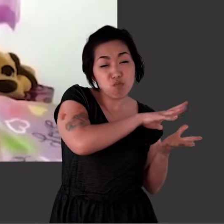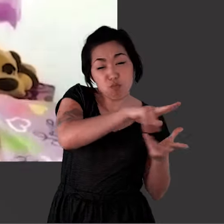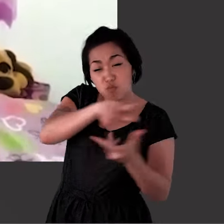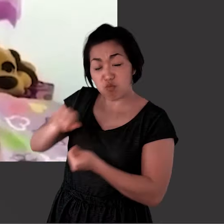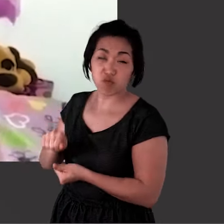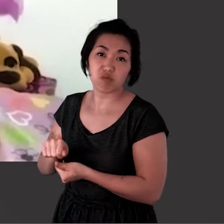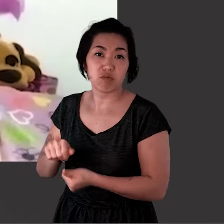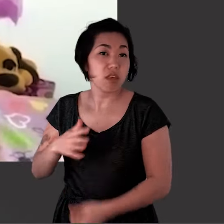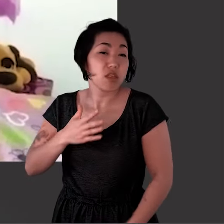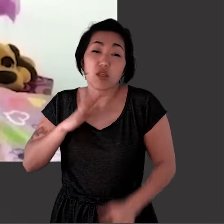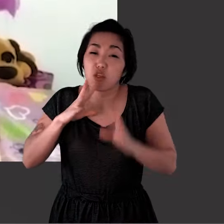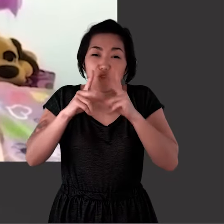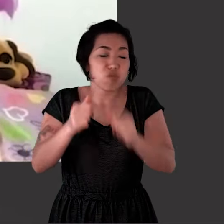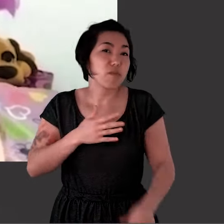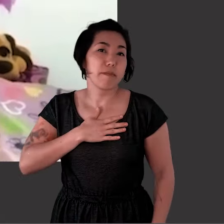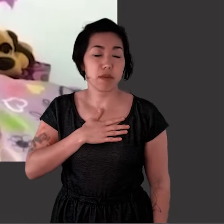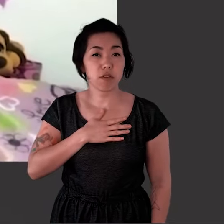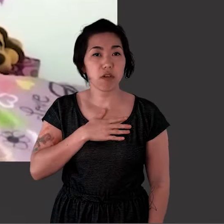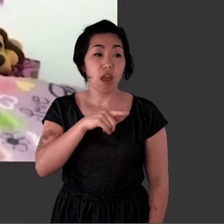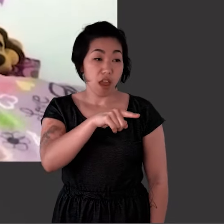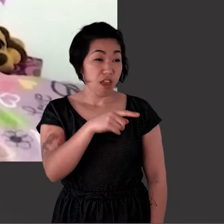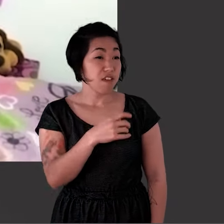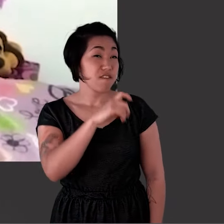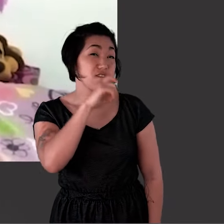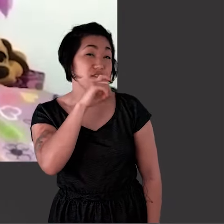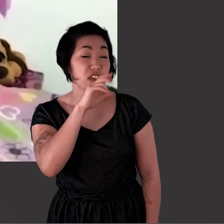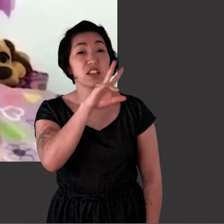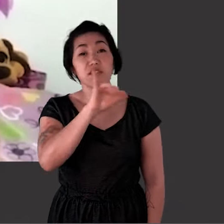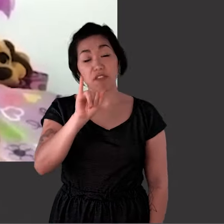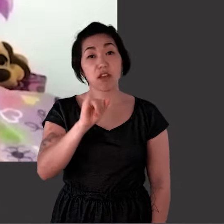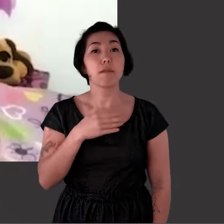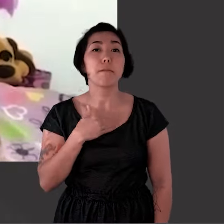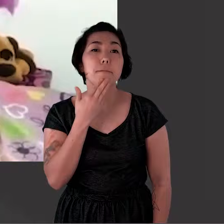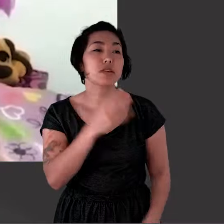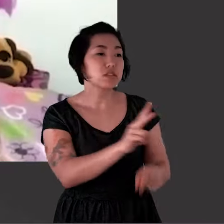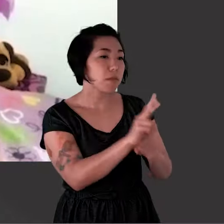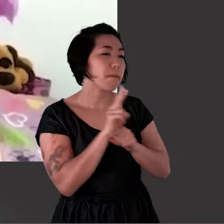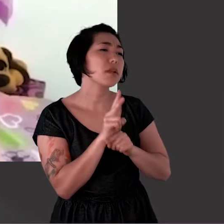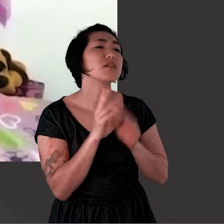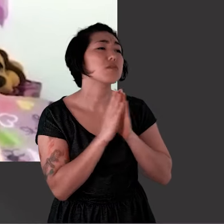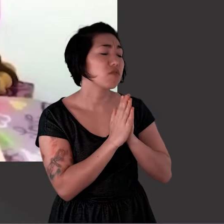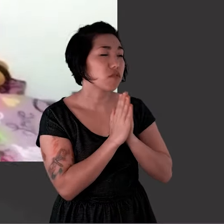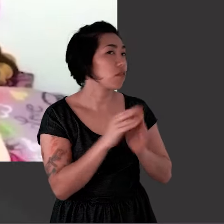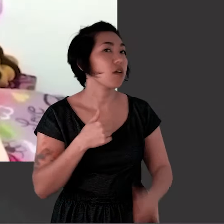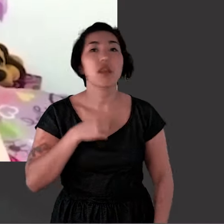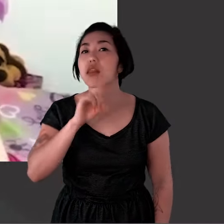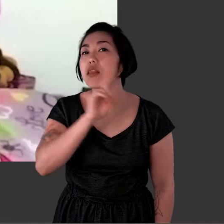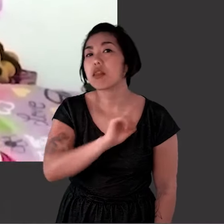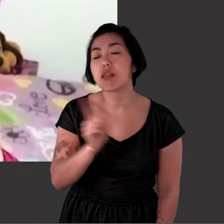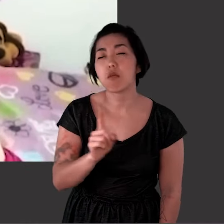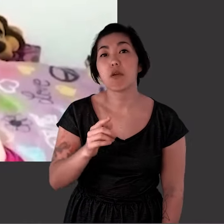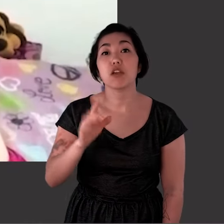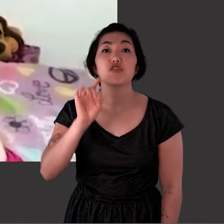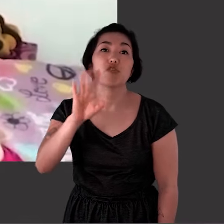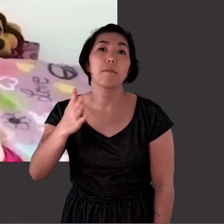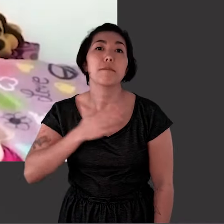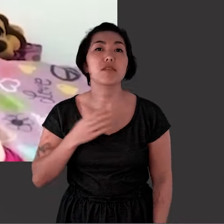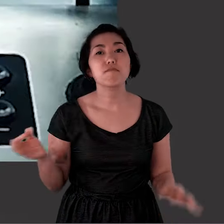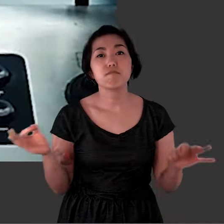Elas vão morrer de inveja, pedir emprestado,mas eu não empresto. Ela é só minha e pronto.